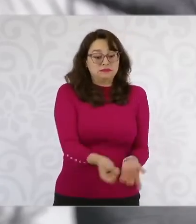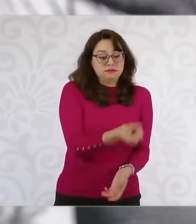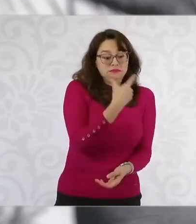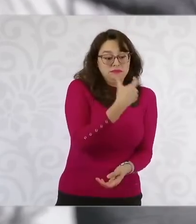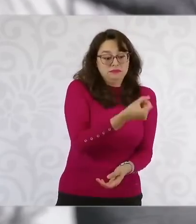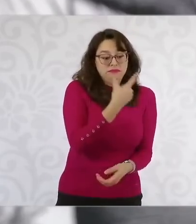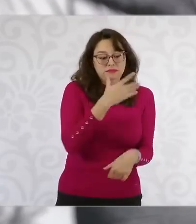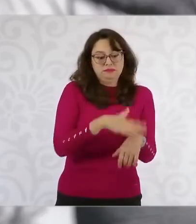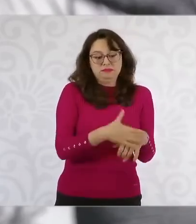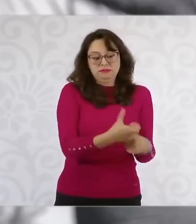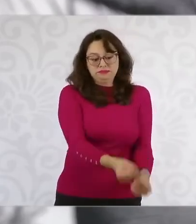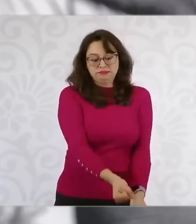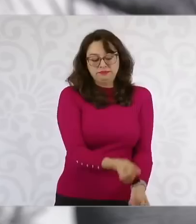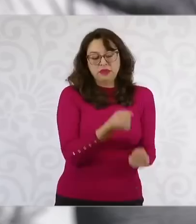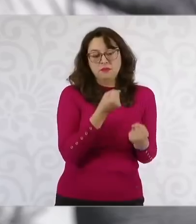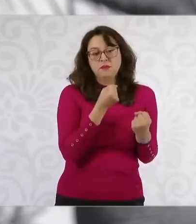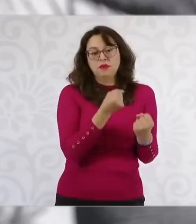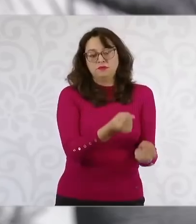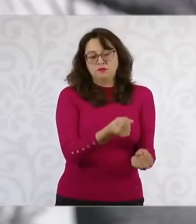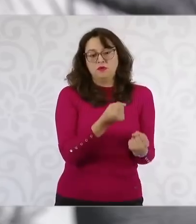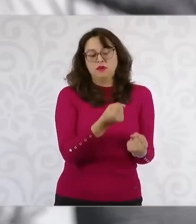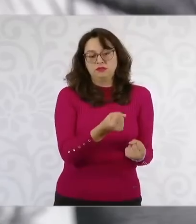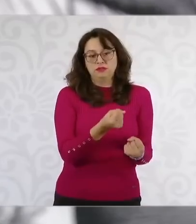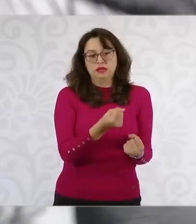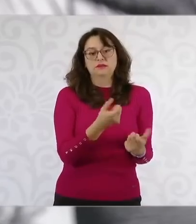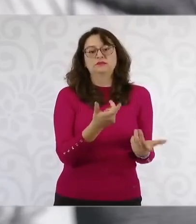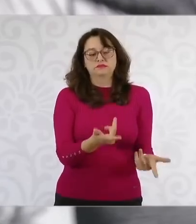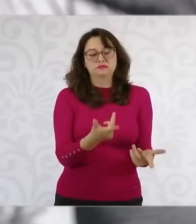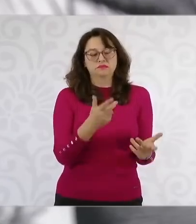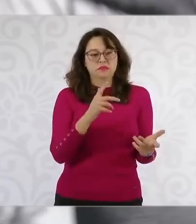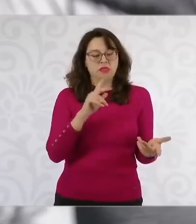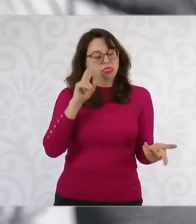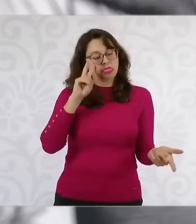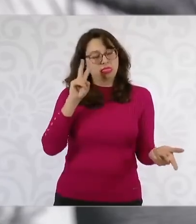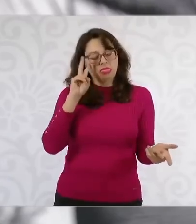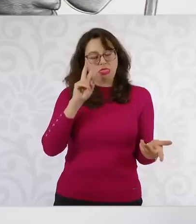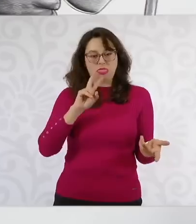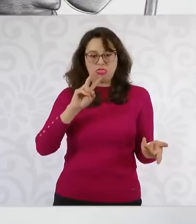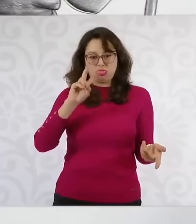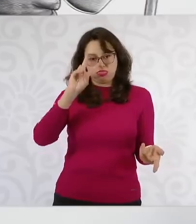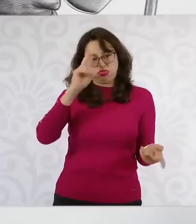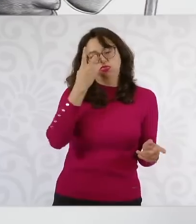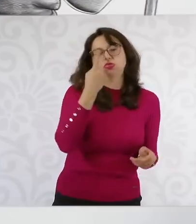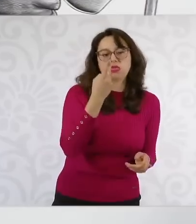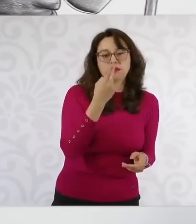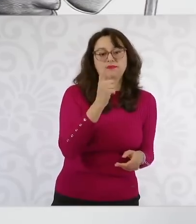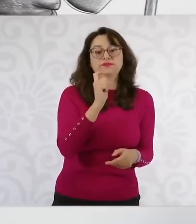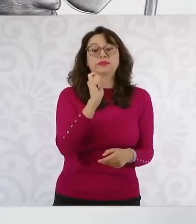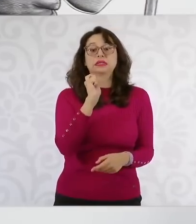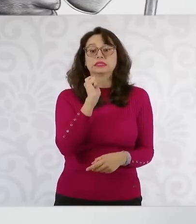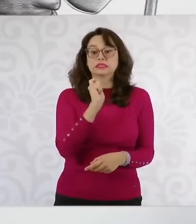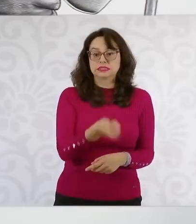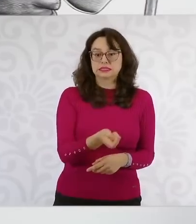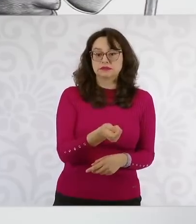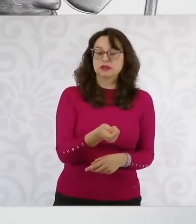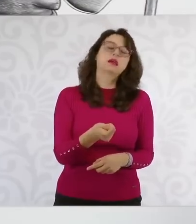exposición que de lugar a un efecto tóxico esto significa que cuando una persona se expone a un